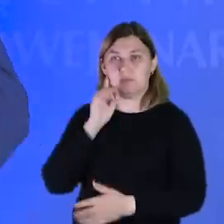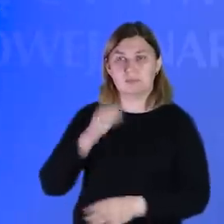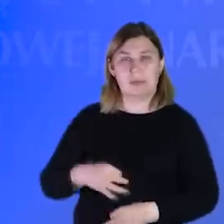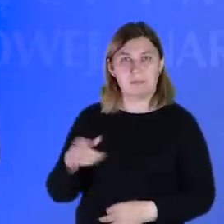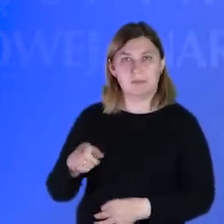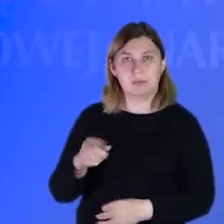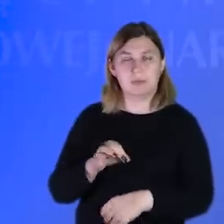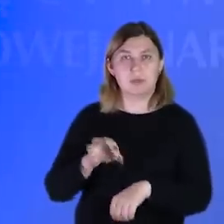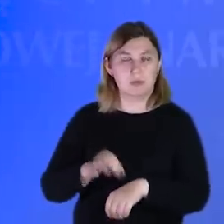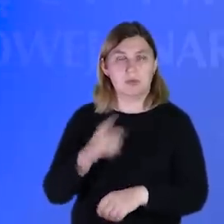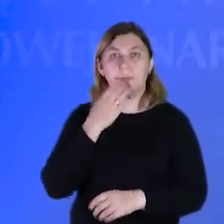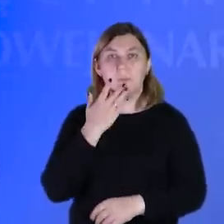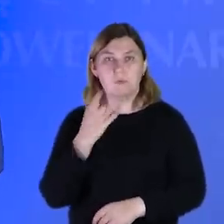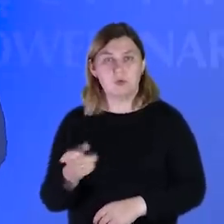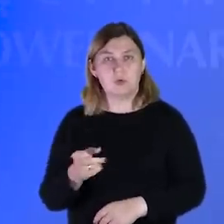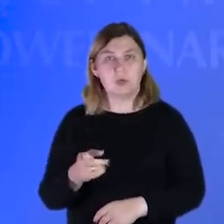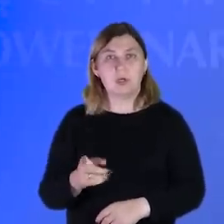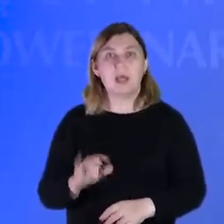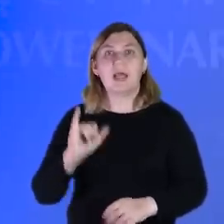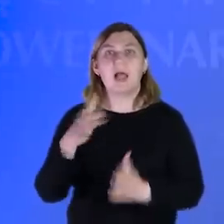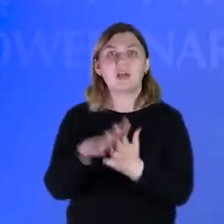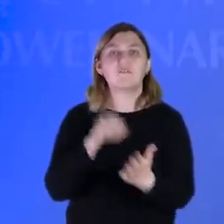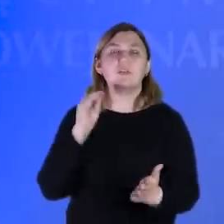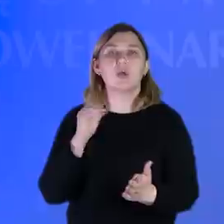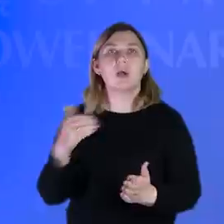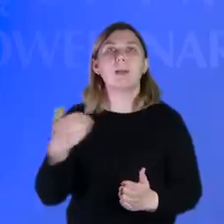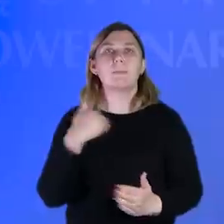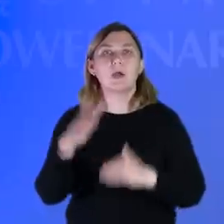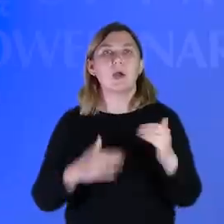w tej chwili, panie doktorze, wywołał. Na jakich wzorcach była budowana "Dwójka",